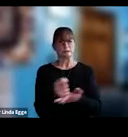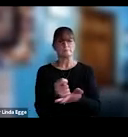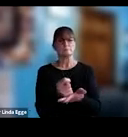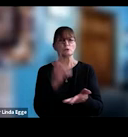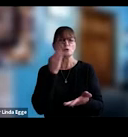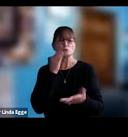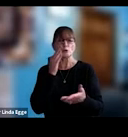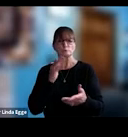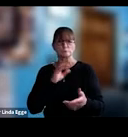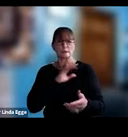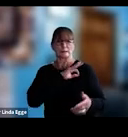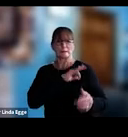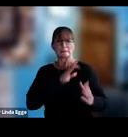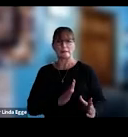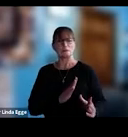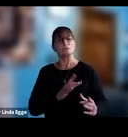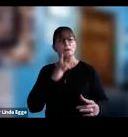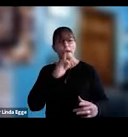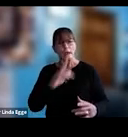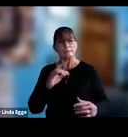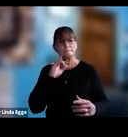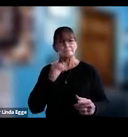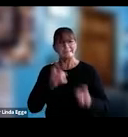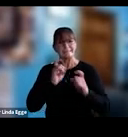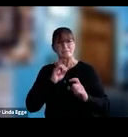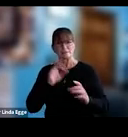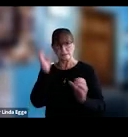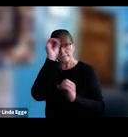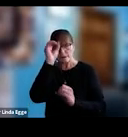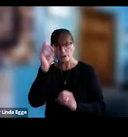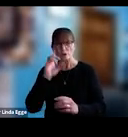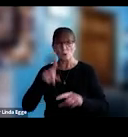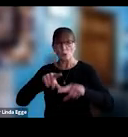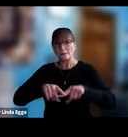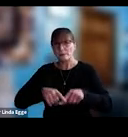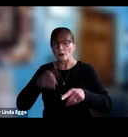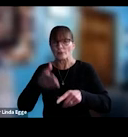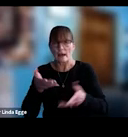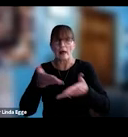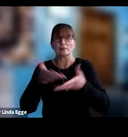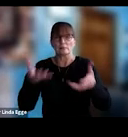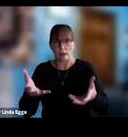y puede darnos una opinión al respecto. Las valoramos muy bien, sobre todo si se trata de alguien que conoce a la persona.